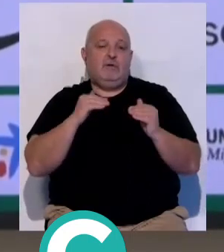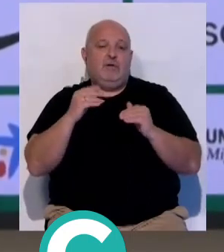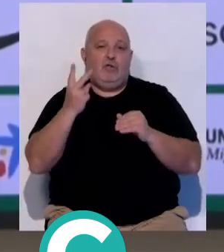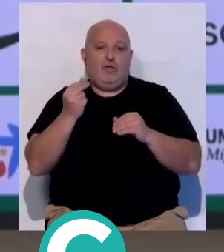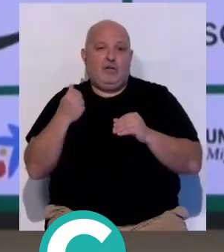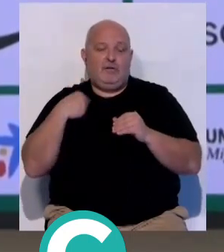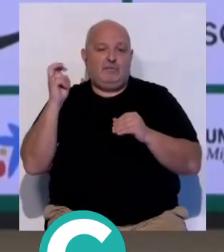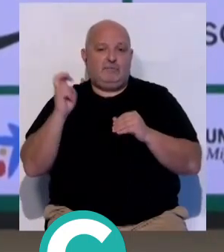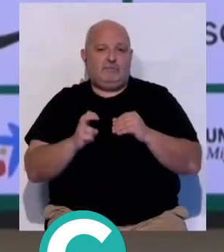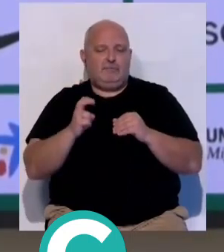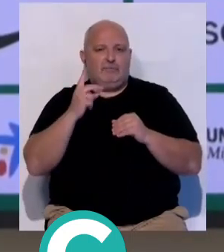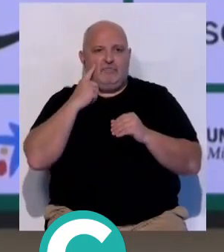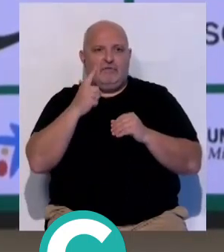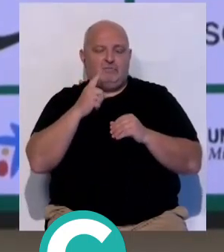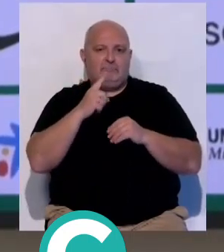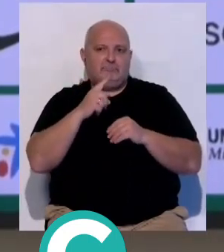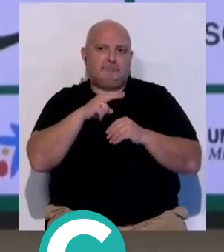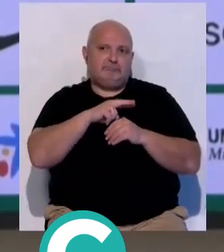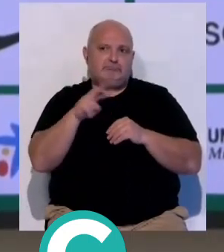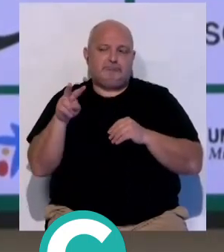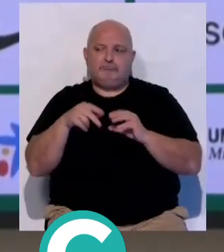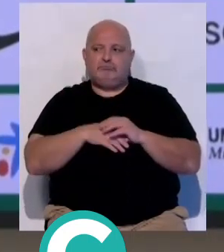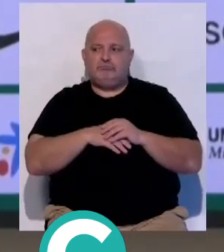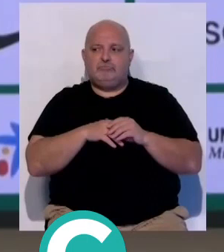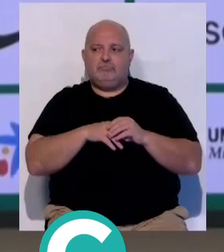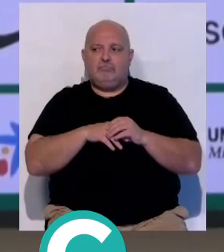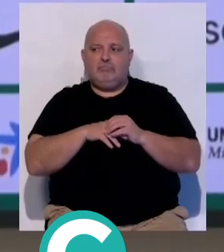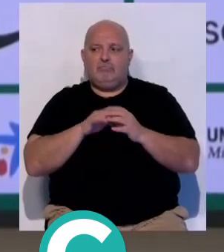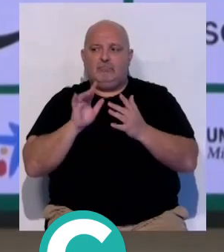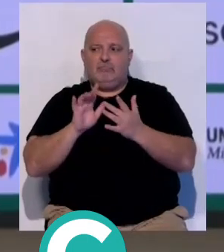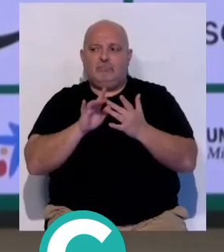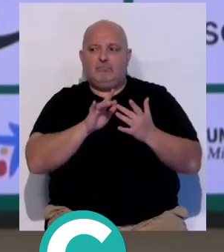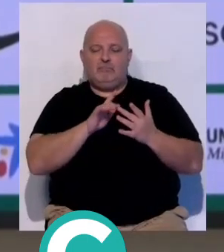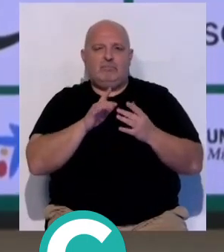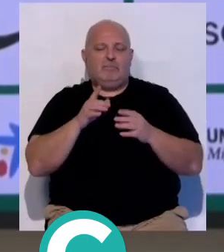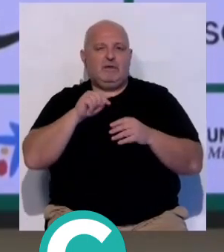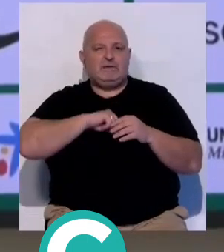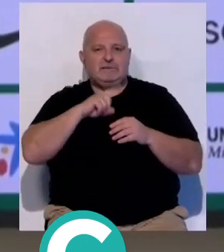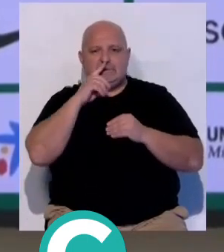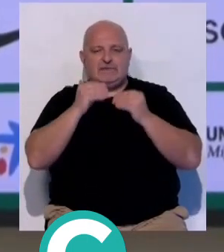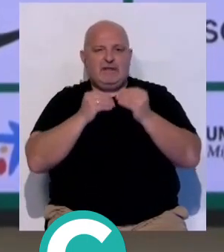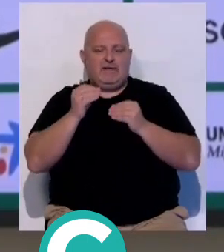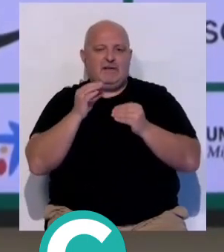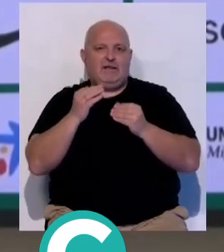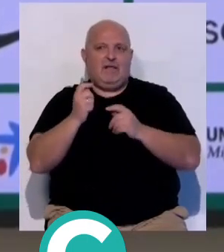que estuvimos acá hemos podido conectar con con esa sensación de lo que nos representa que son